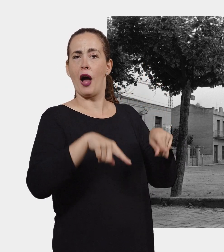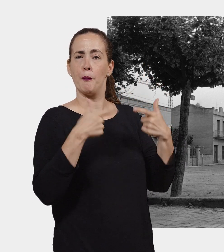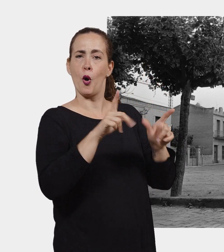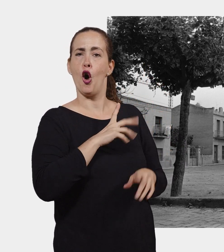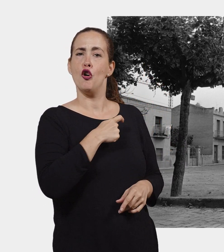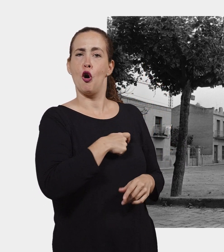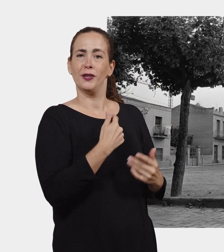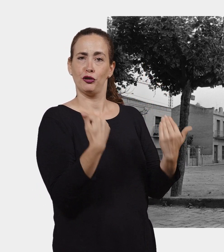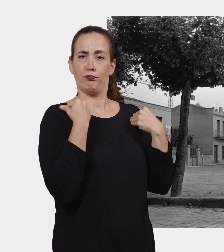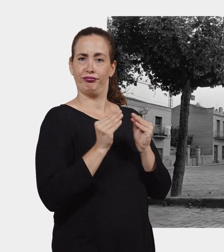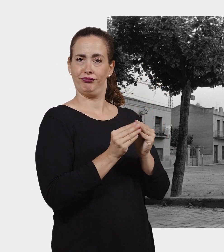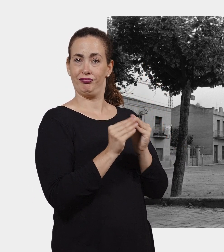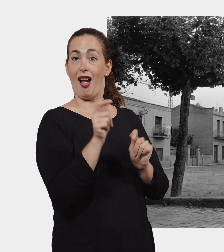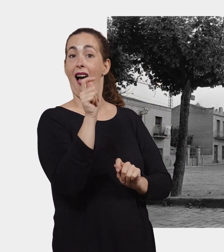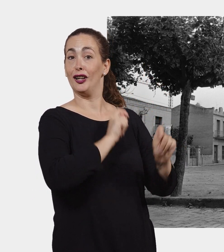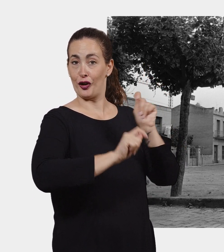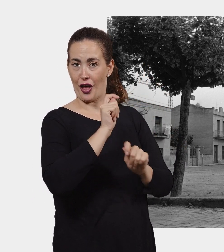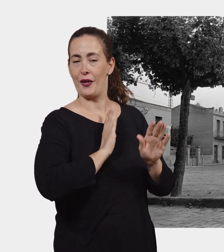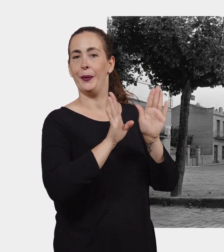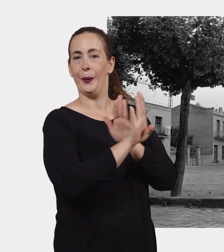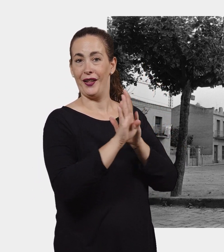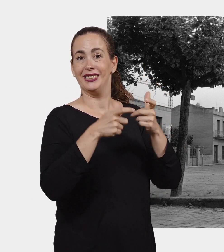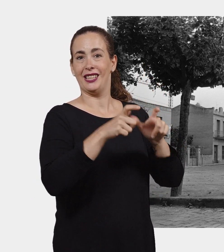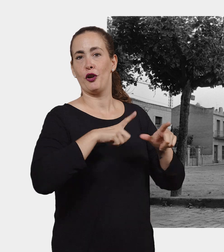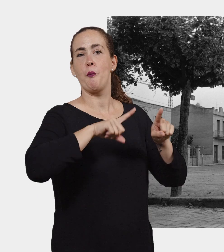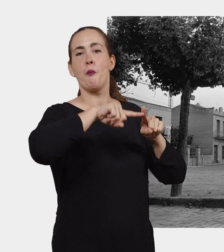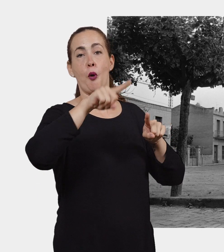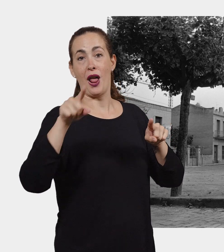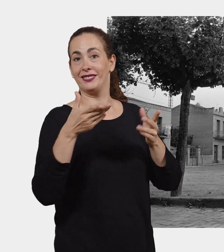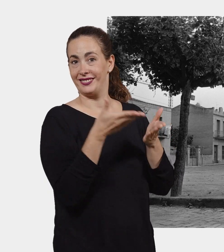de l'Associació de Veïns del Sector Monestir: